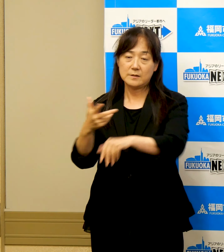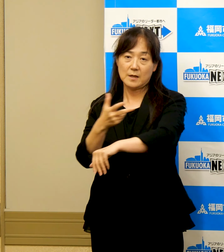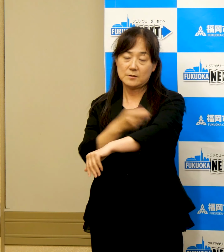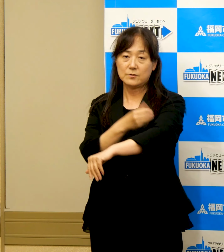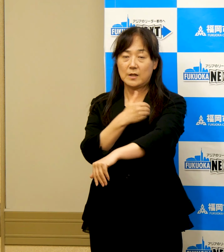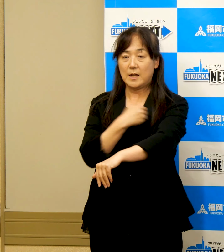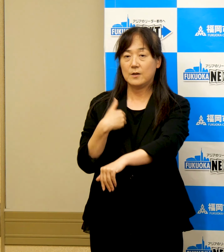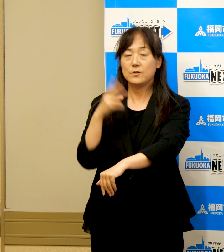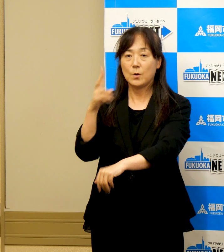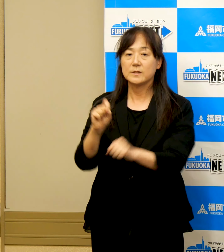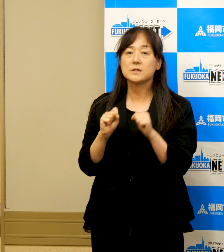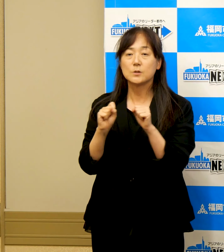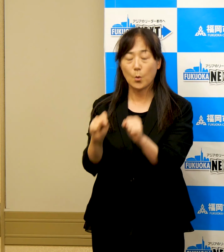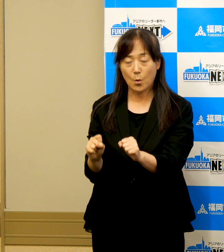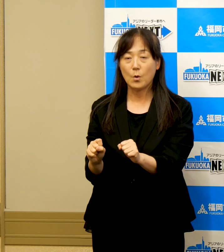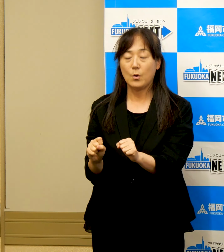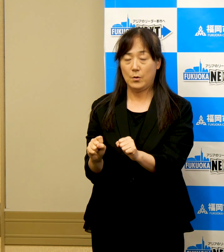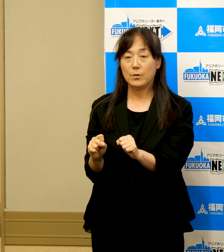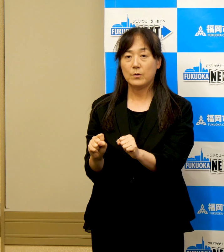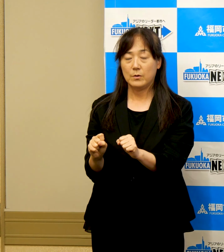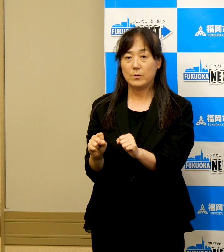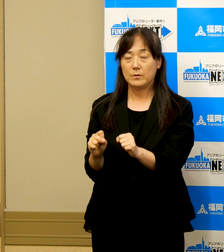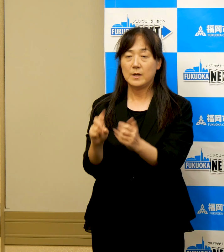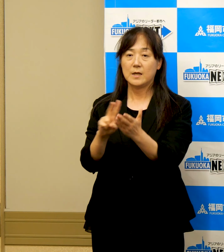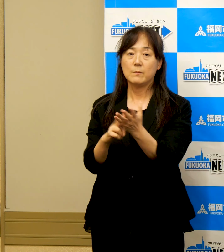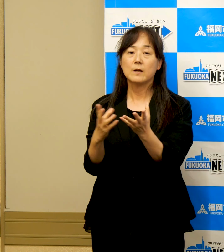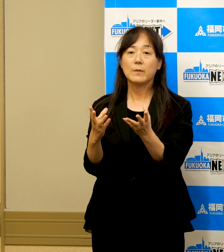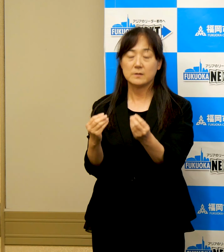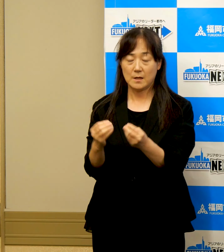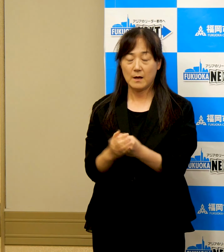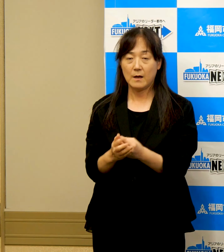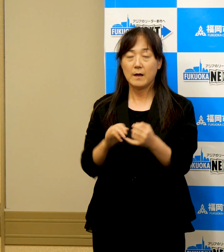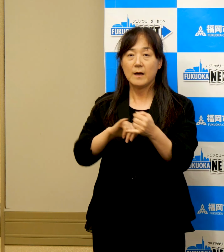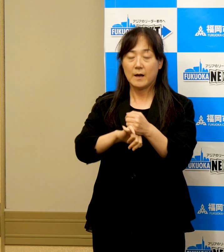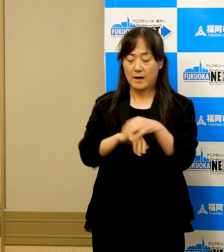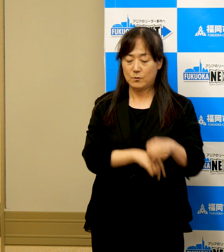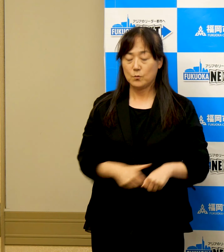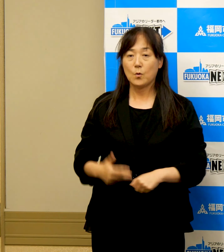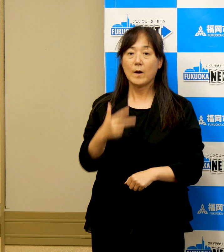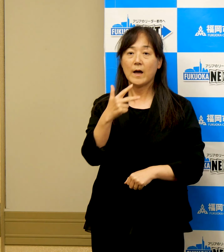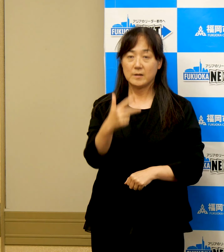できるようにしようというような形になりました 必ず福岡市がお送りしている